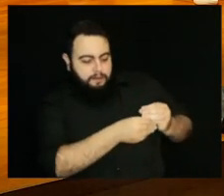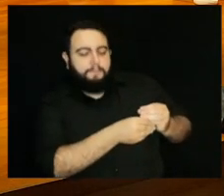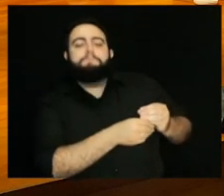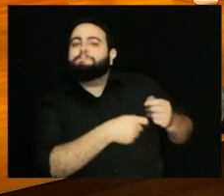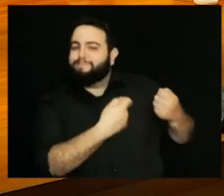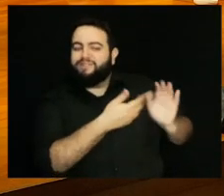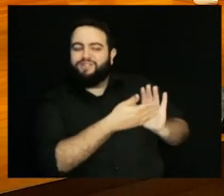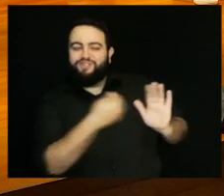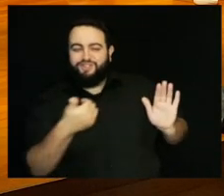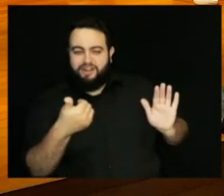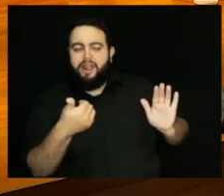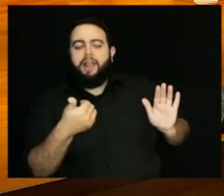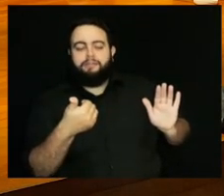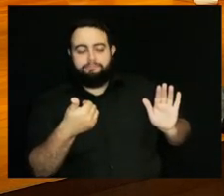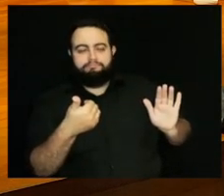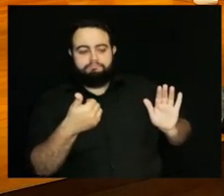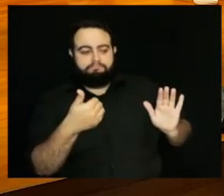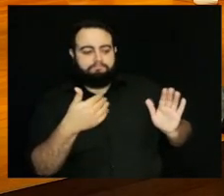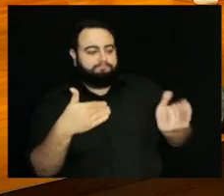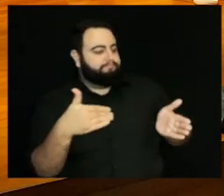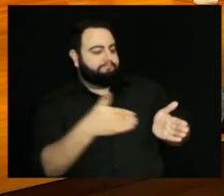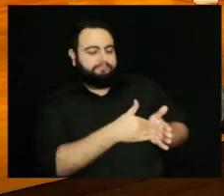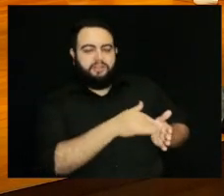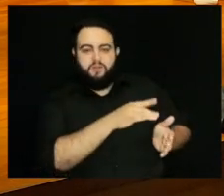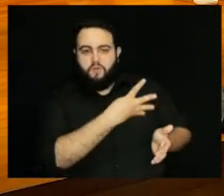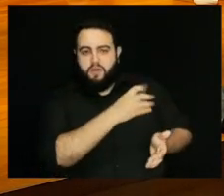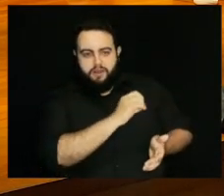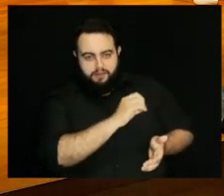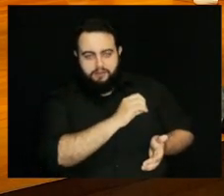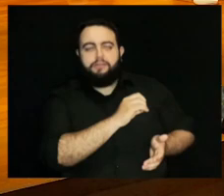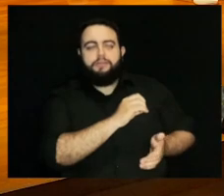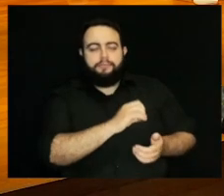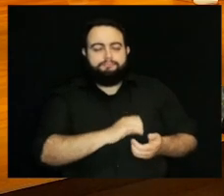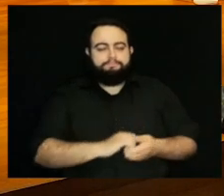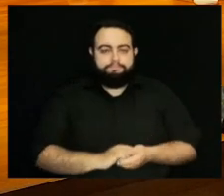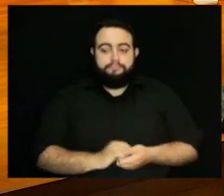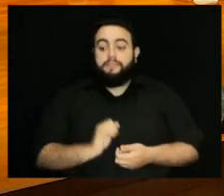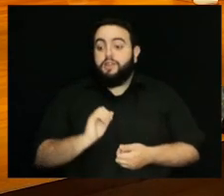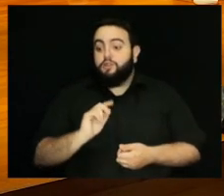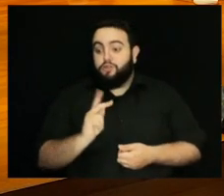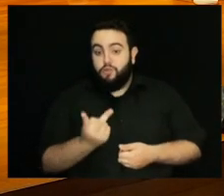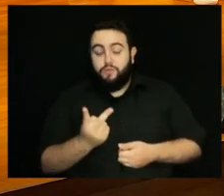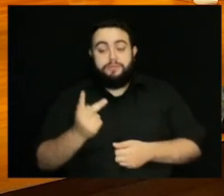eram só 40 eram mais, mas o que que acontecia: as duas principais rádios de Porto Alegre vão